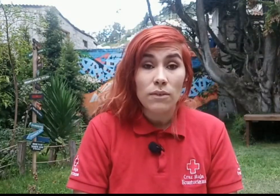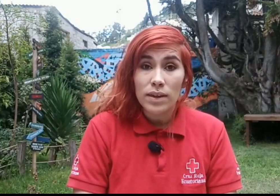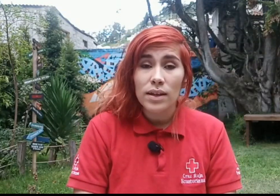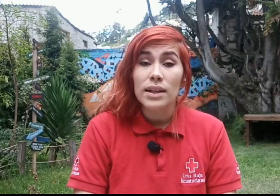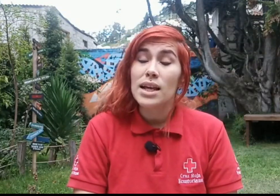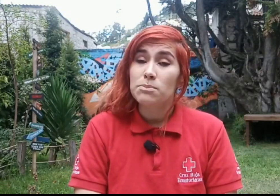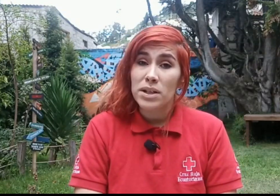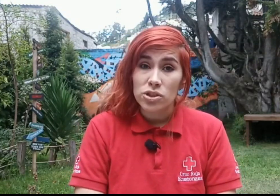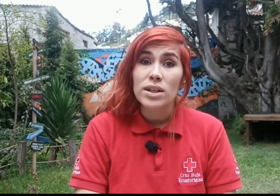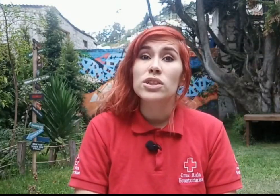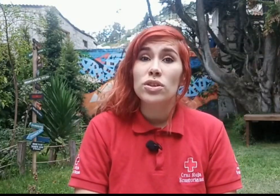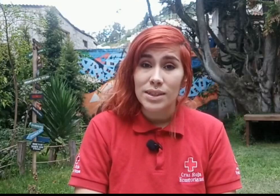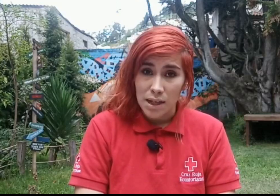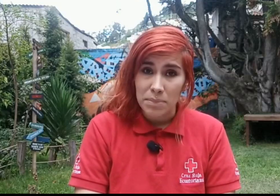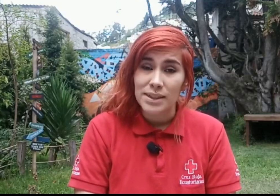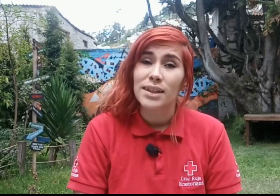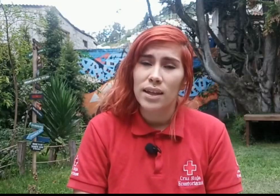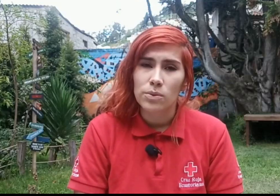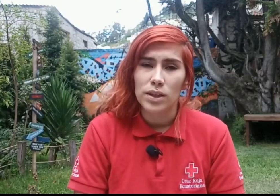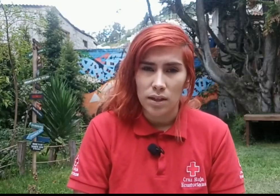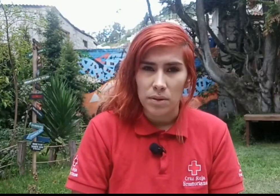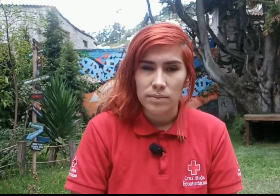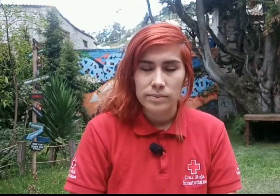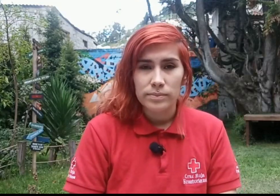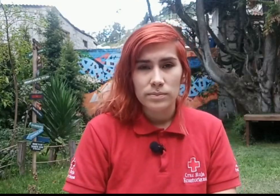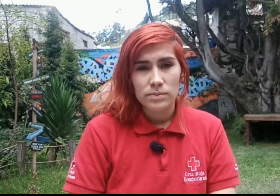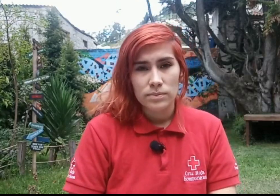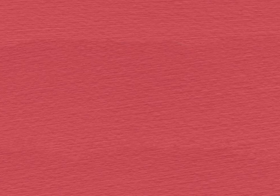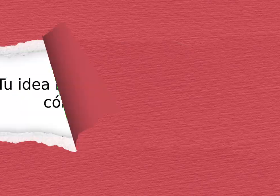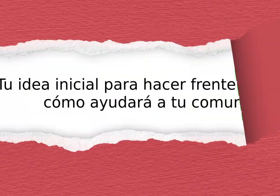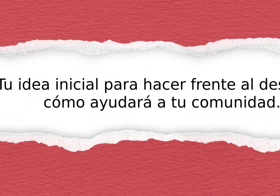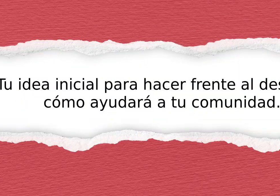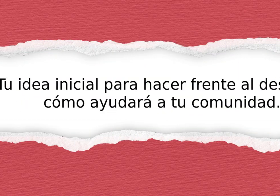vida de las personas con discapacidad auditiva